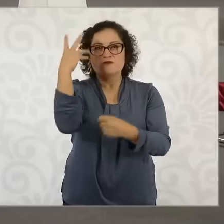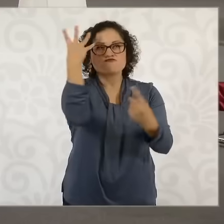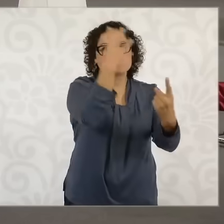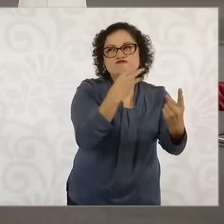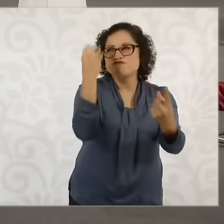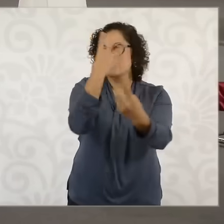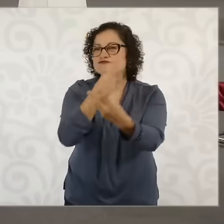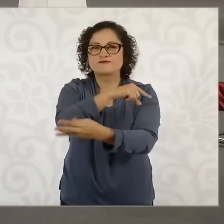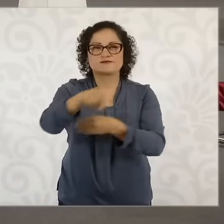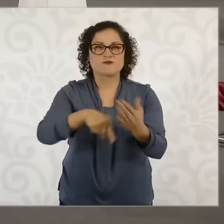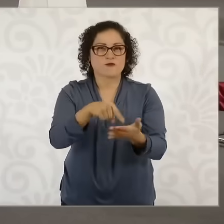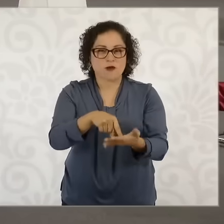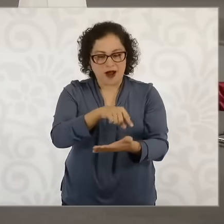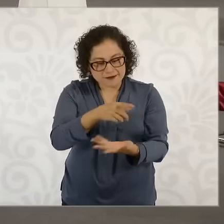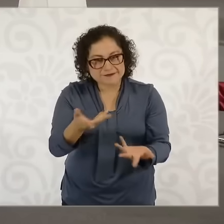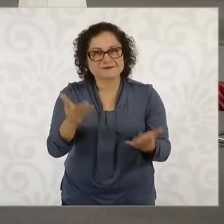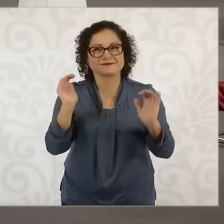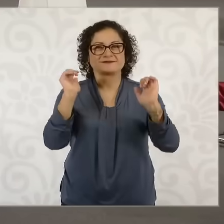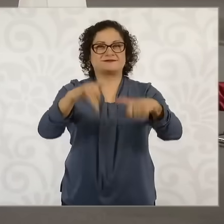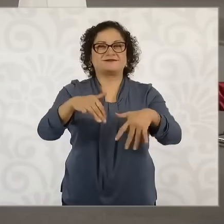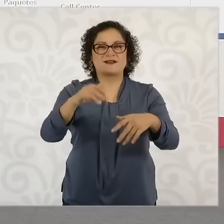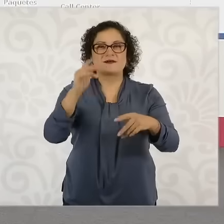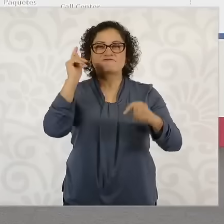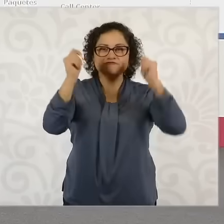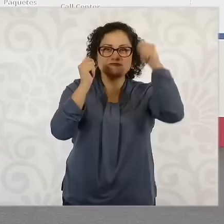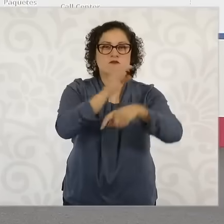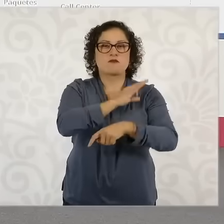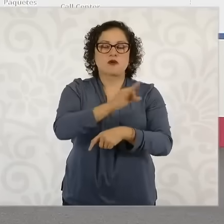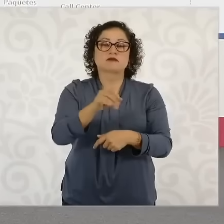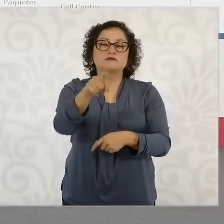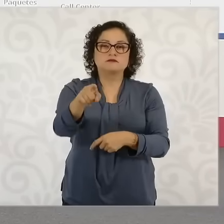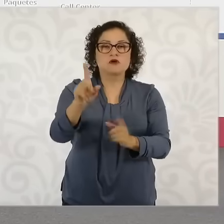situación, cualquier condición mexicana, tenemos nuestro call center y estamos para ayudarles,